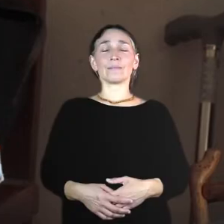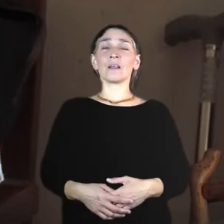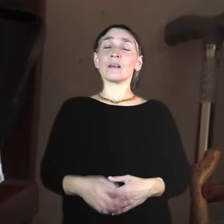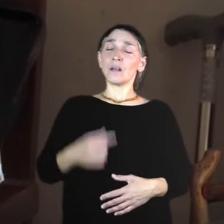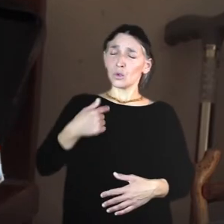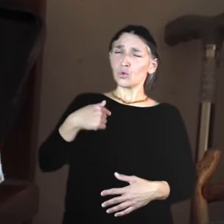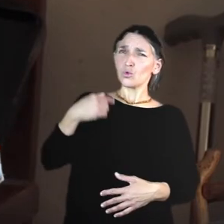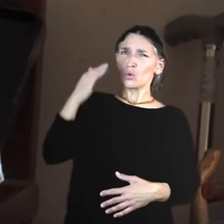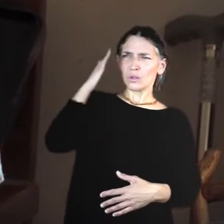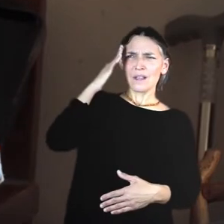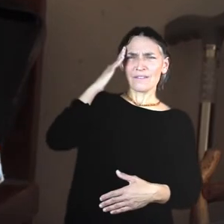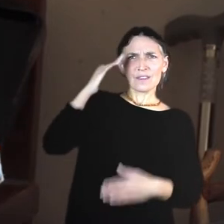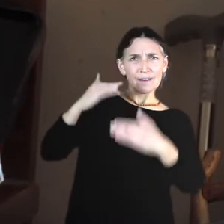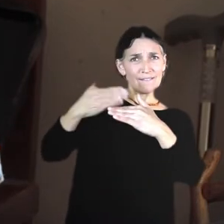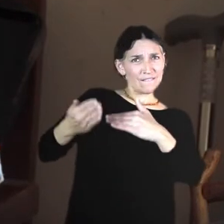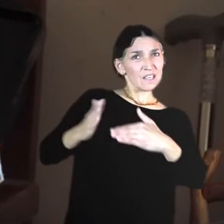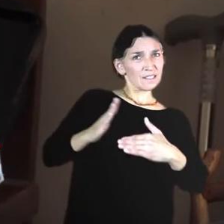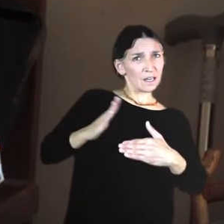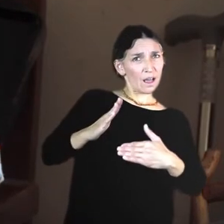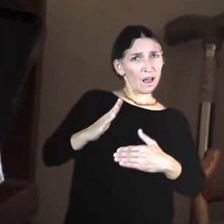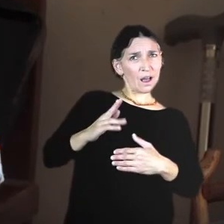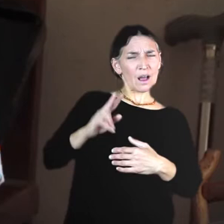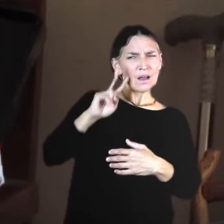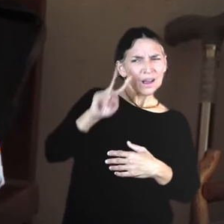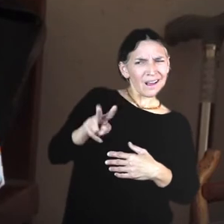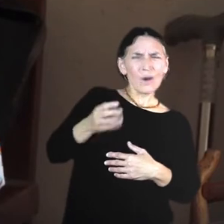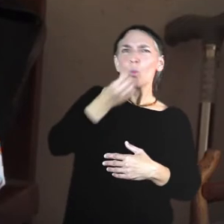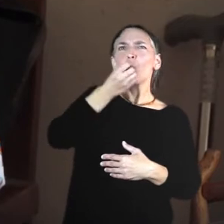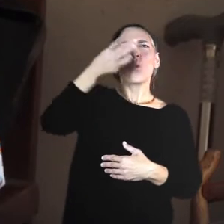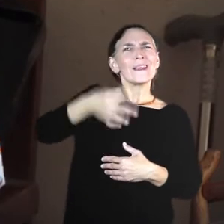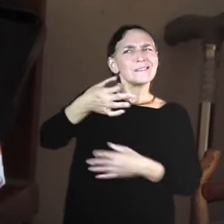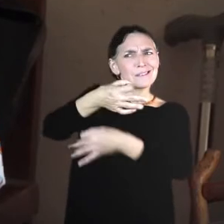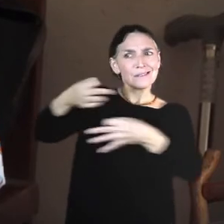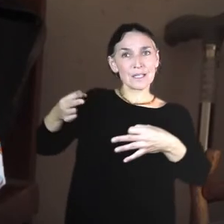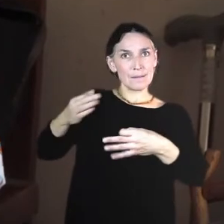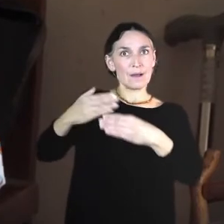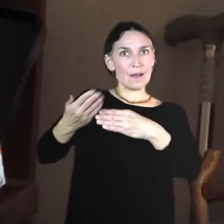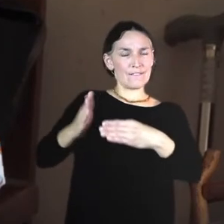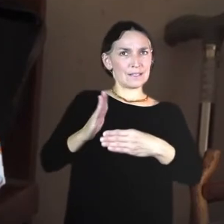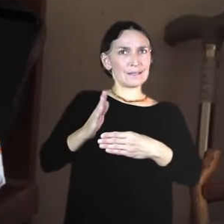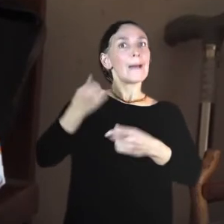Me entere de una situación de una vecina, que era una excelente vecina, pero el esposo tomaba creo...